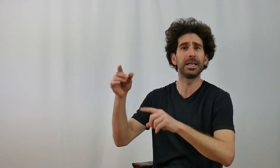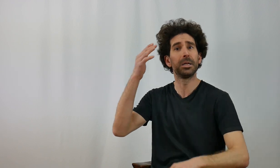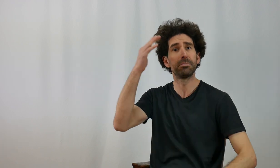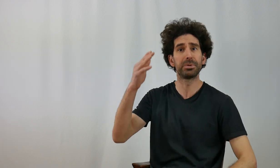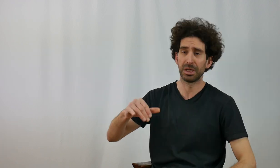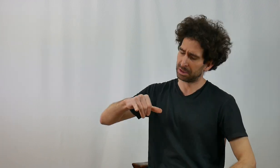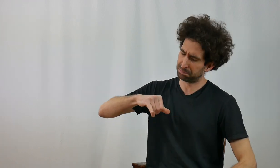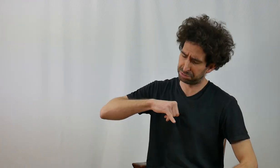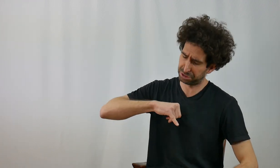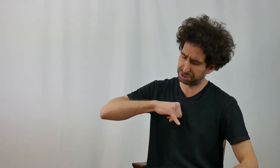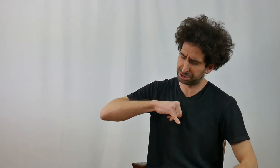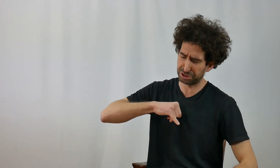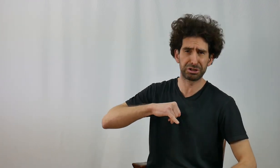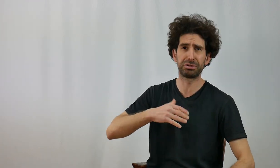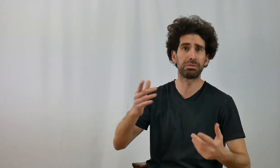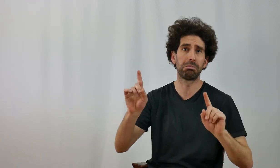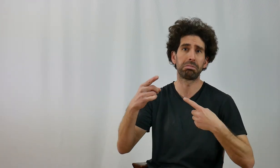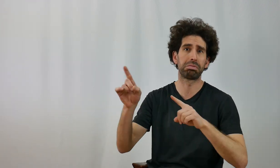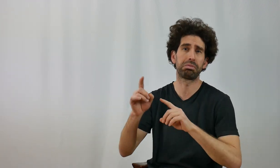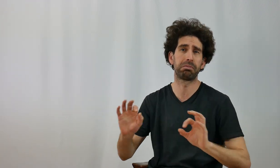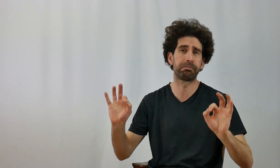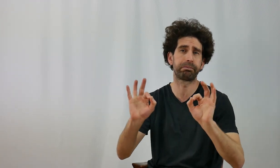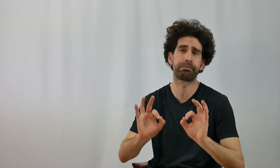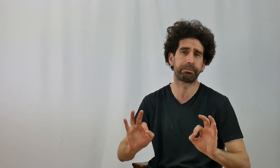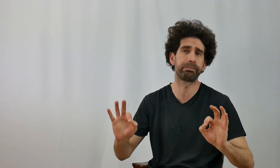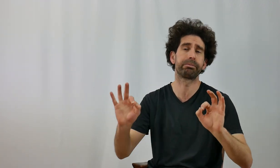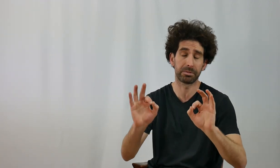Si l'on pisse dessus, il n'y aura pas de musique.